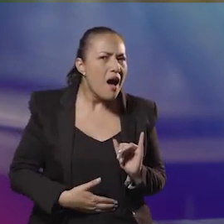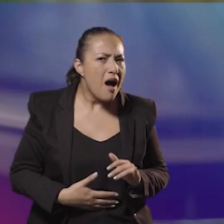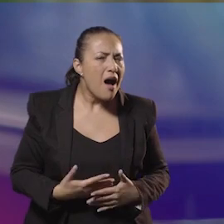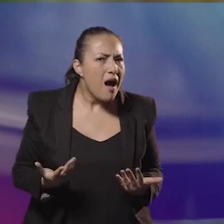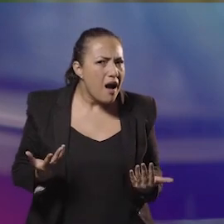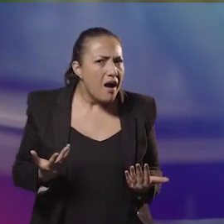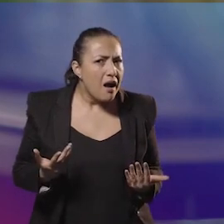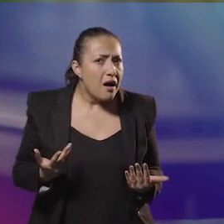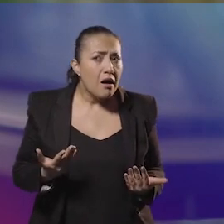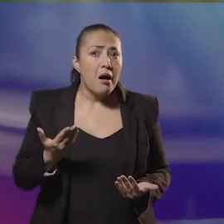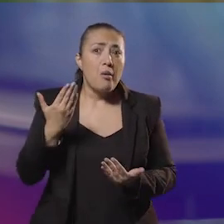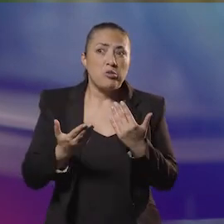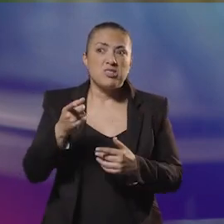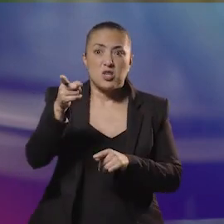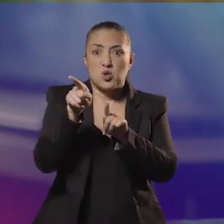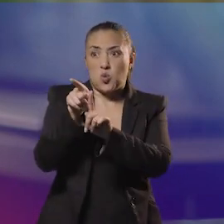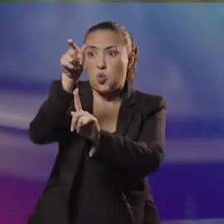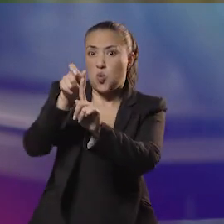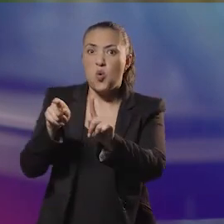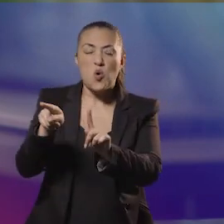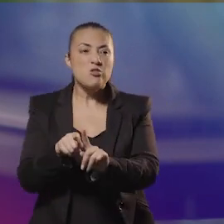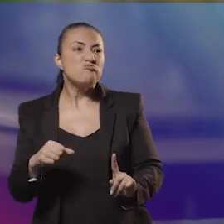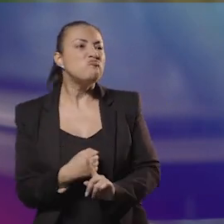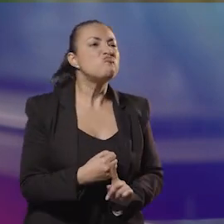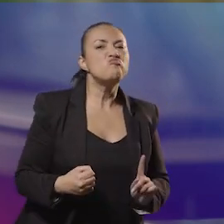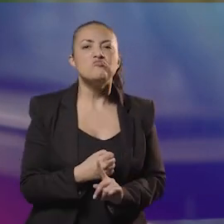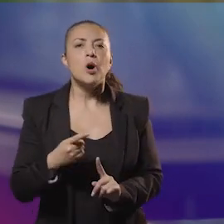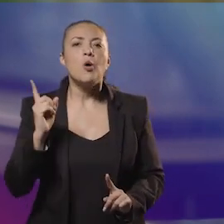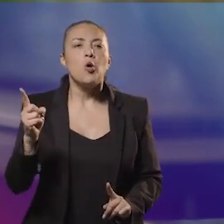Puede ser que seas un violentador porque no te lo has permitido.